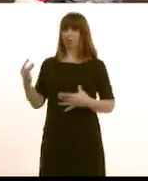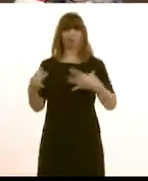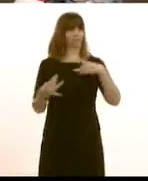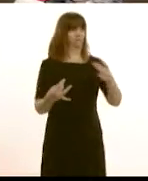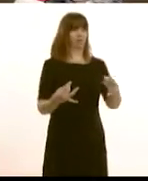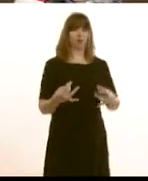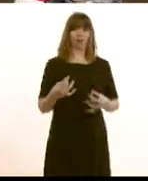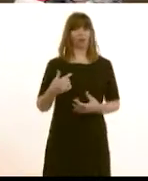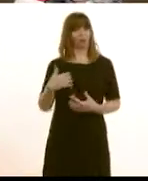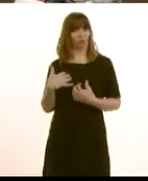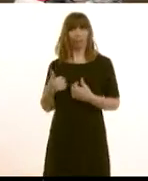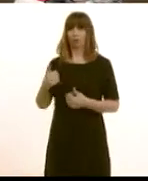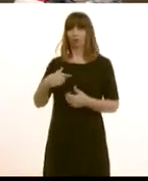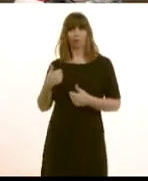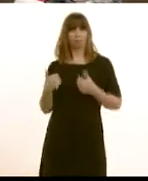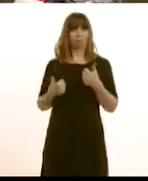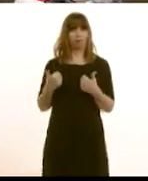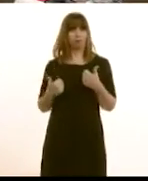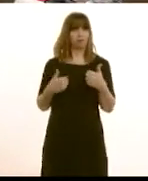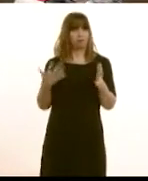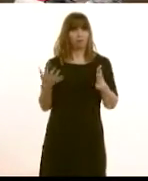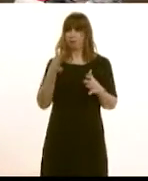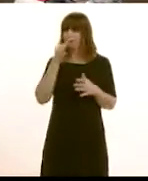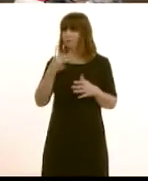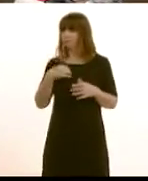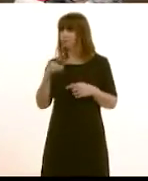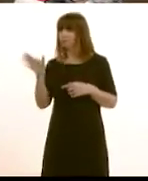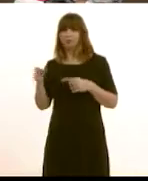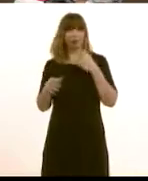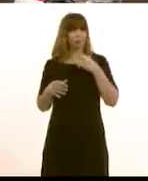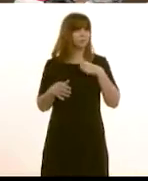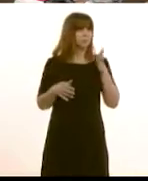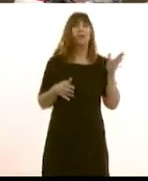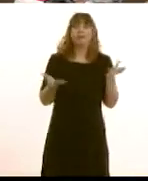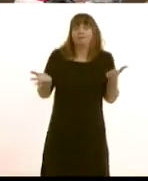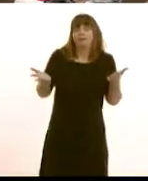dod. Wrth gwrs, maeír Aelod yn iawn: mae Mynydd Parys yn bwysig dros ben o ran ein